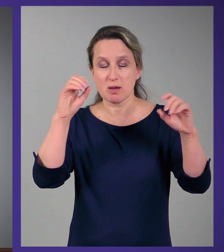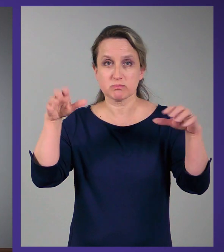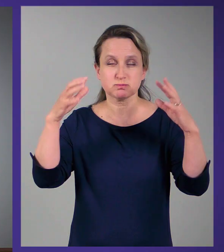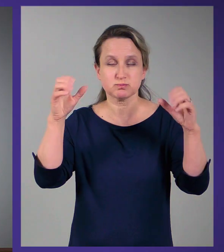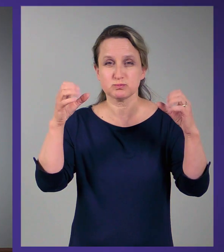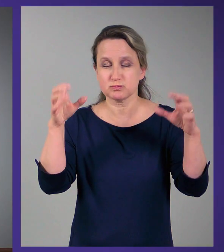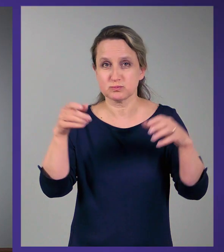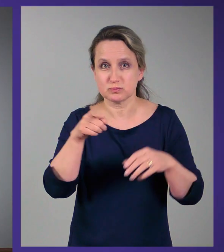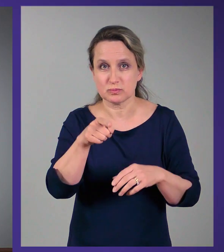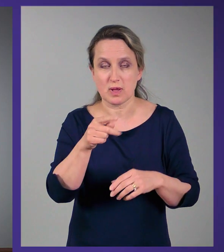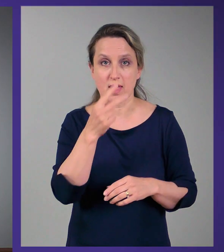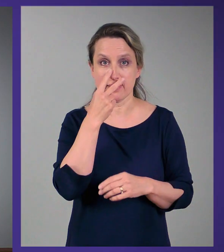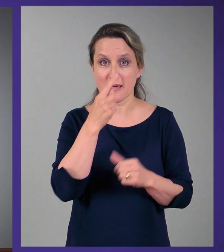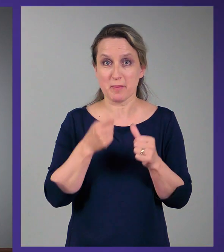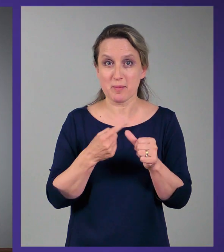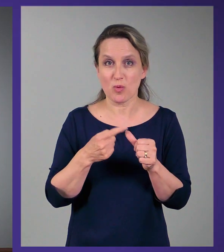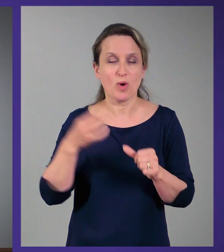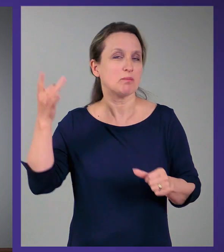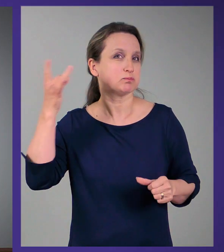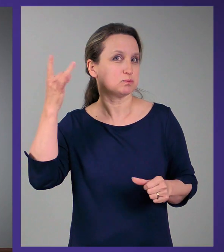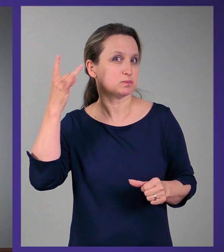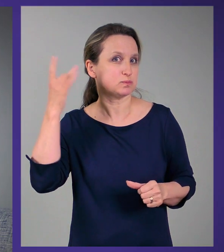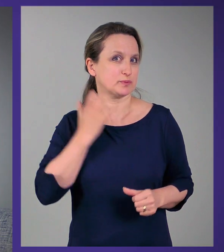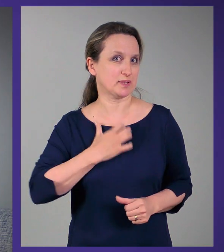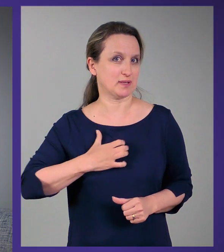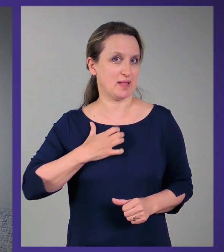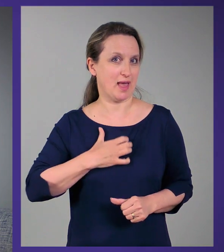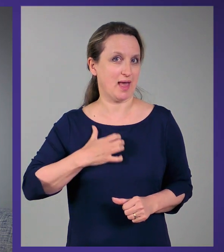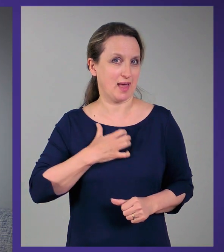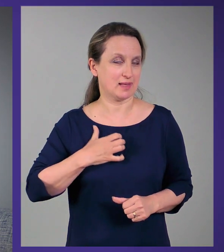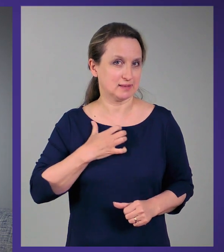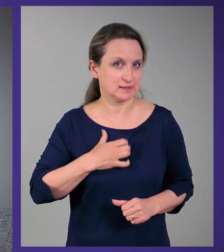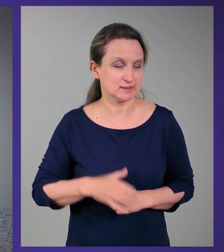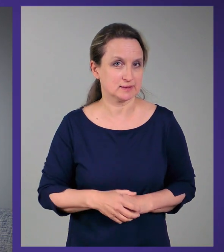Aga nägemispuude vaates hoopis heliline, Postkastid aga peavad